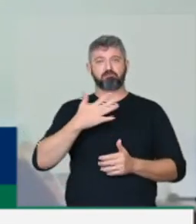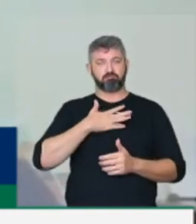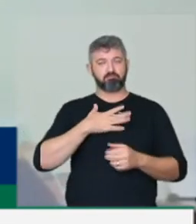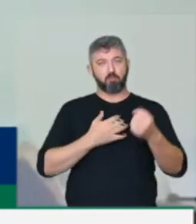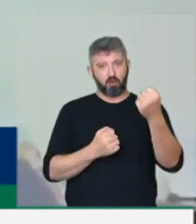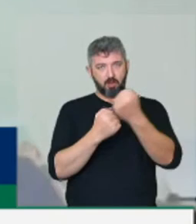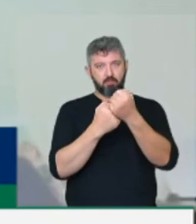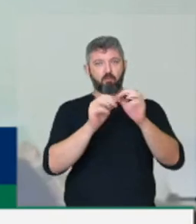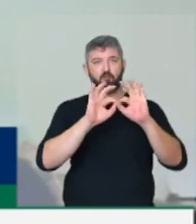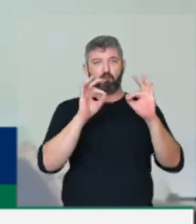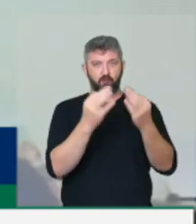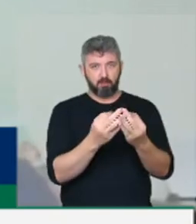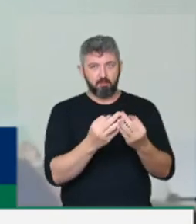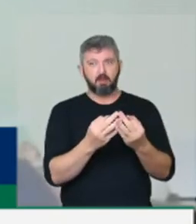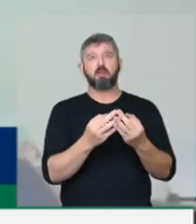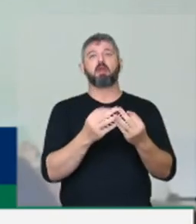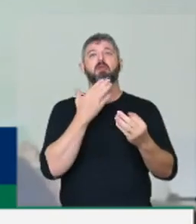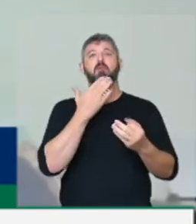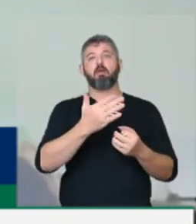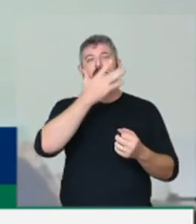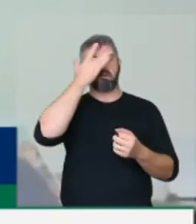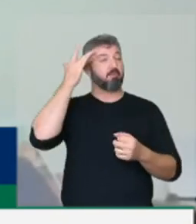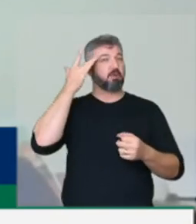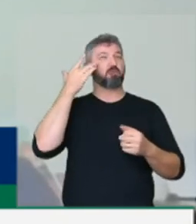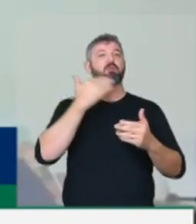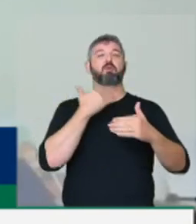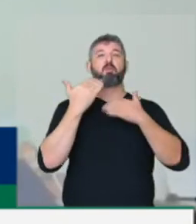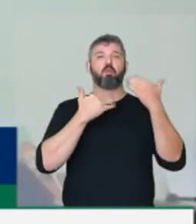FAMILIARES DAQUELES QUE TIVERAM SUA VIDA INTERROMPIDA POR ESSE VÍRUS DENTRE ELES...